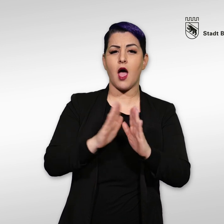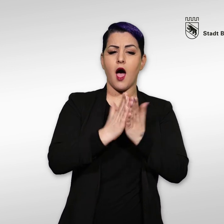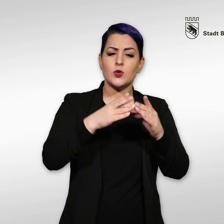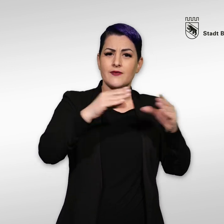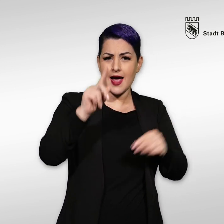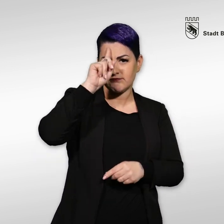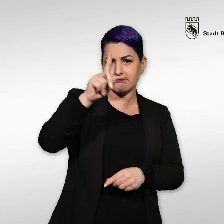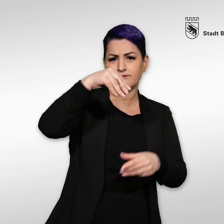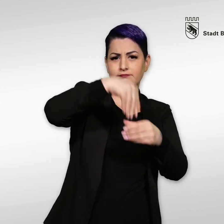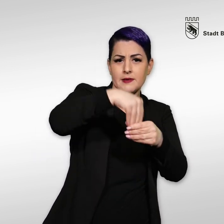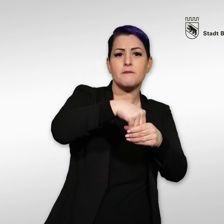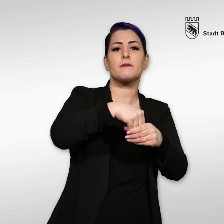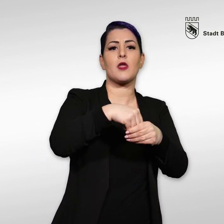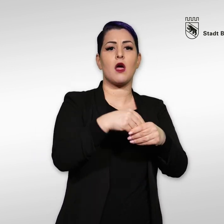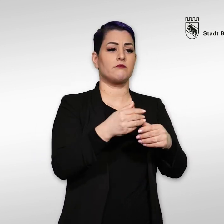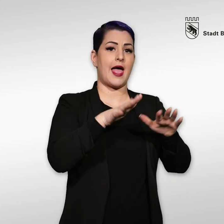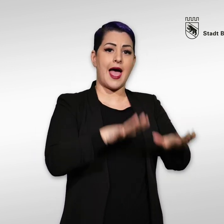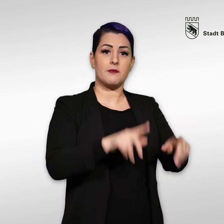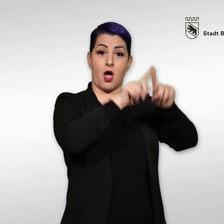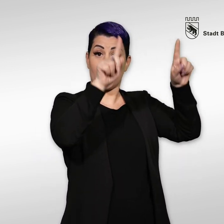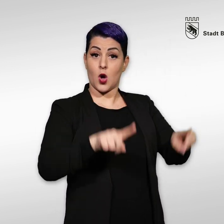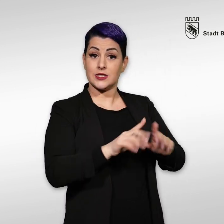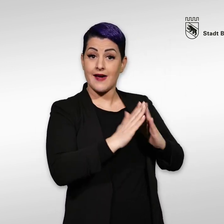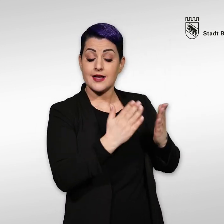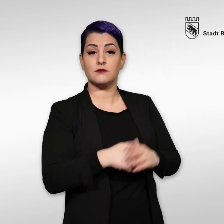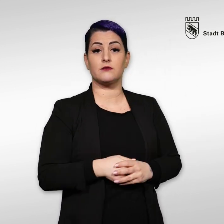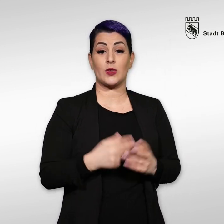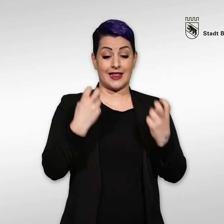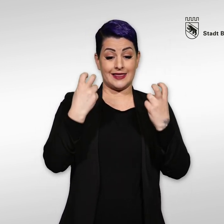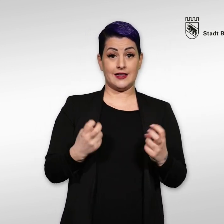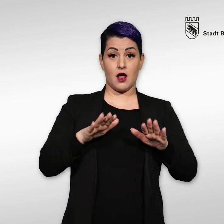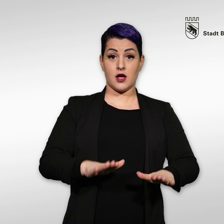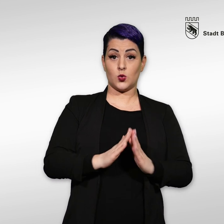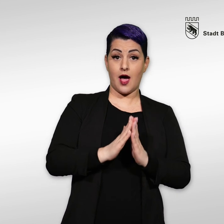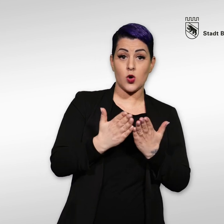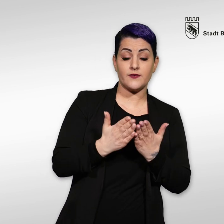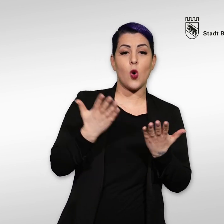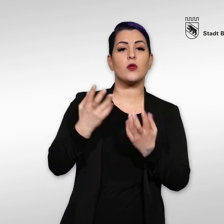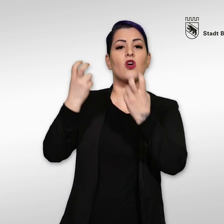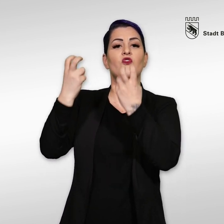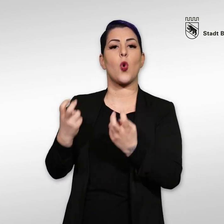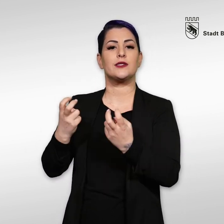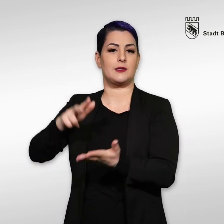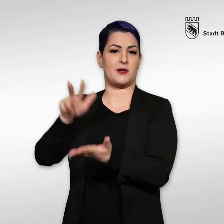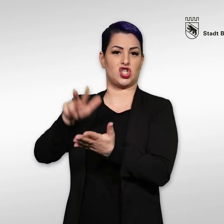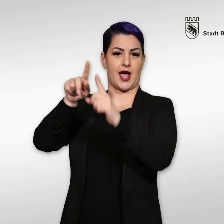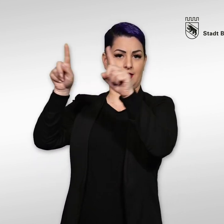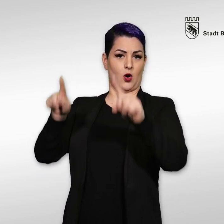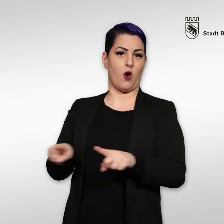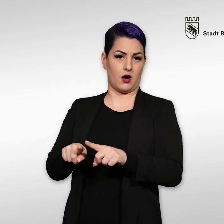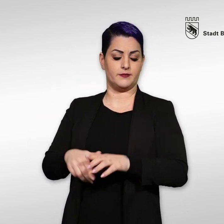Dies kann ein Heimatausweis, ein Niederlassungsausweis oder eine Wohnsitzbescheinigung sein.